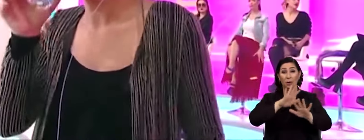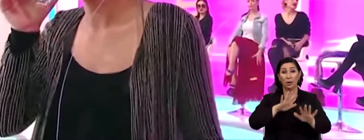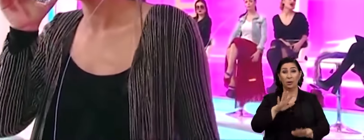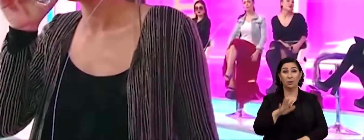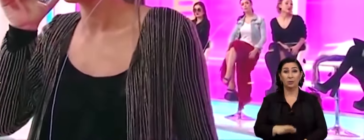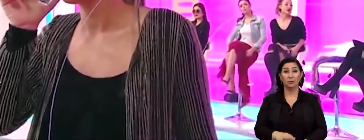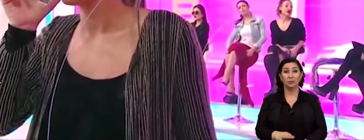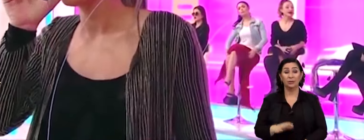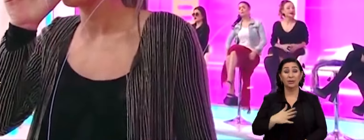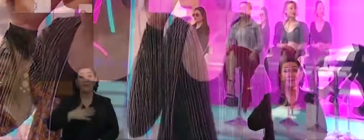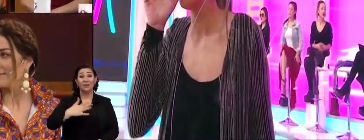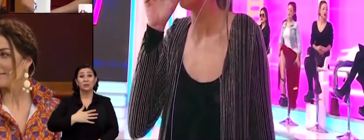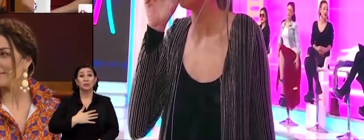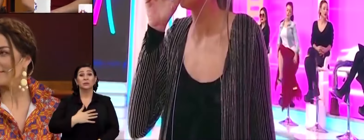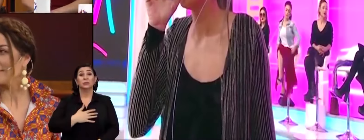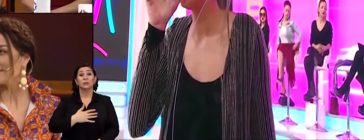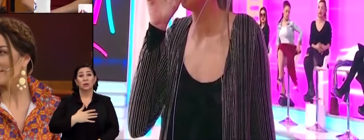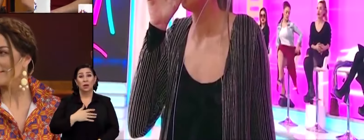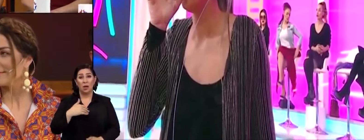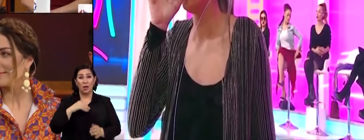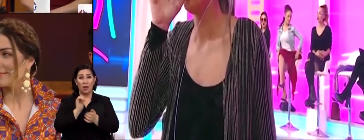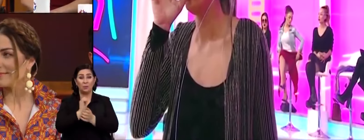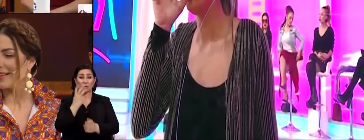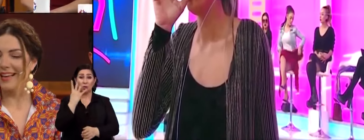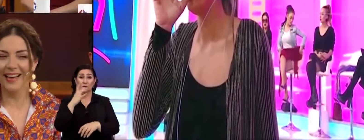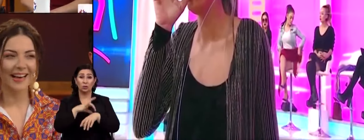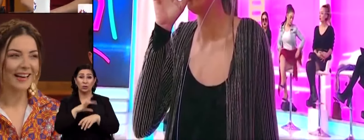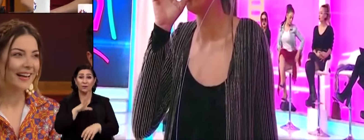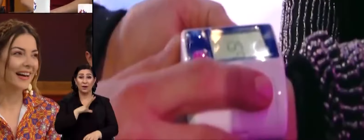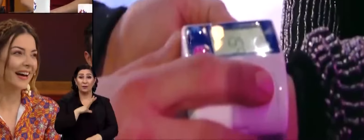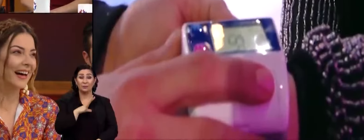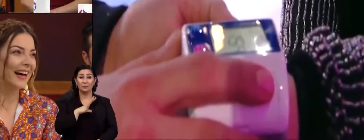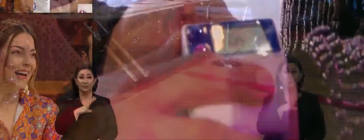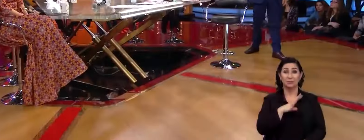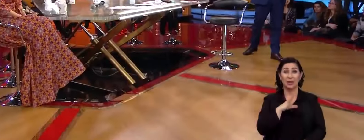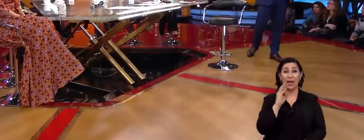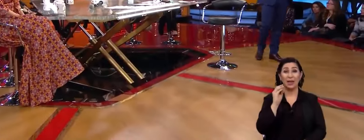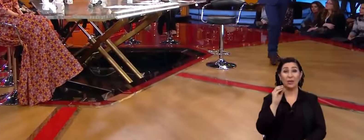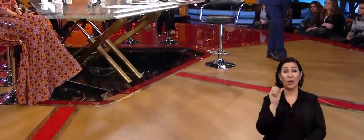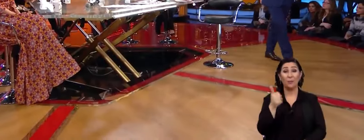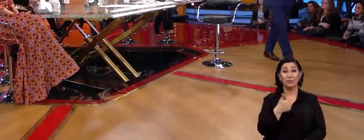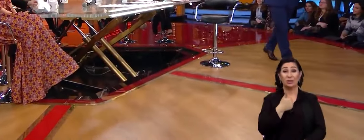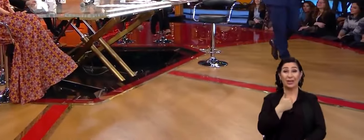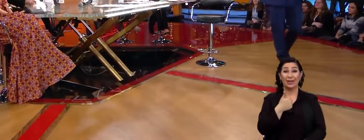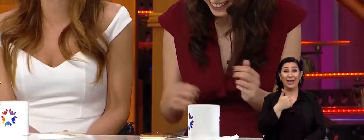böle Ailemde 4 tane doktor var Bahar otur yerine en önemli